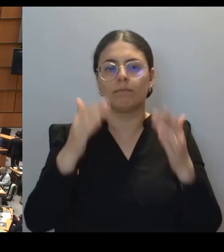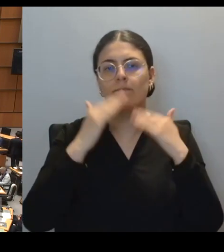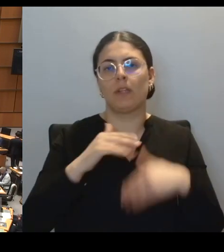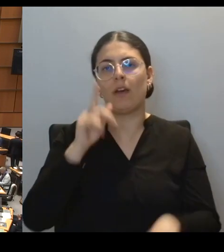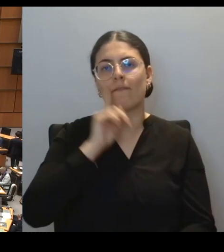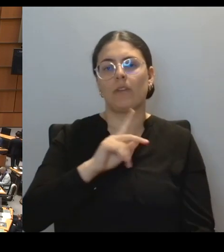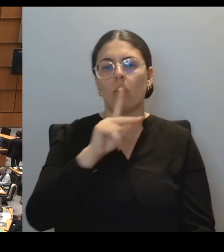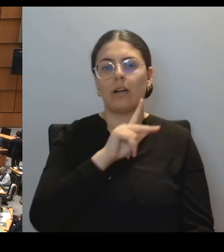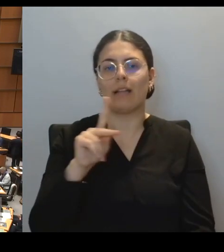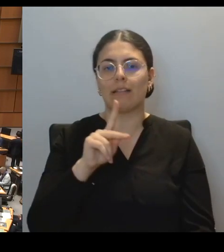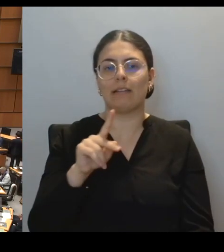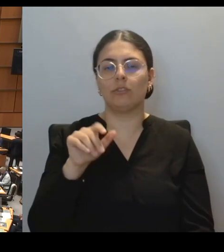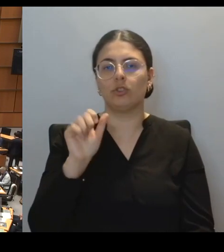Frau Dr. Manuela Schmidt.